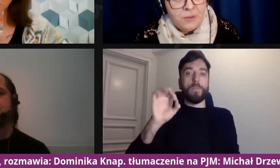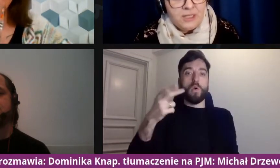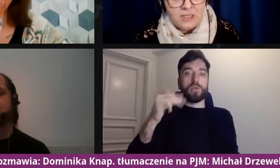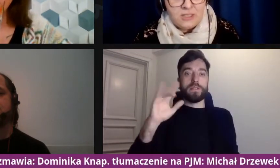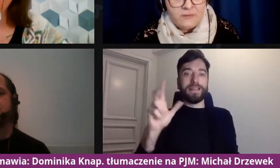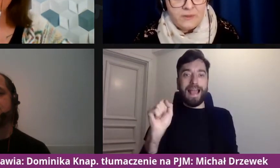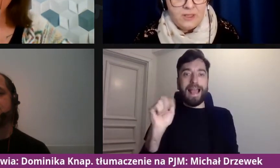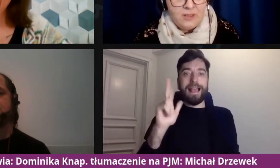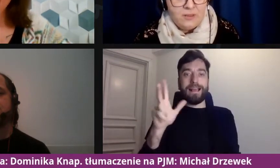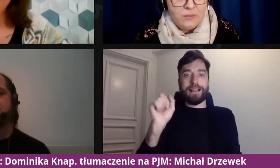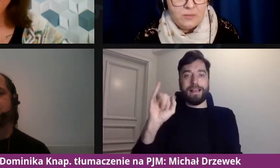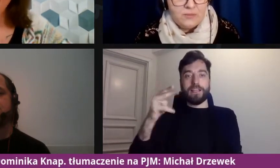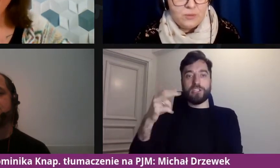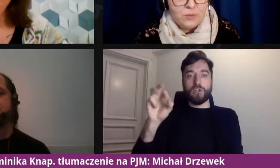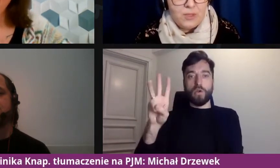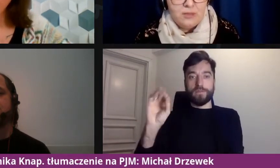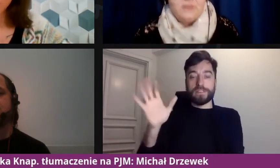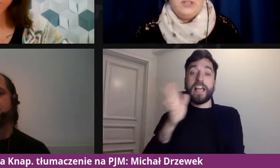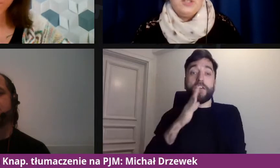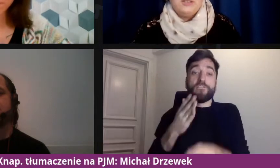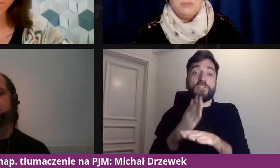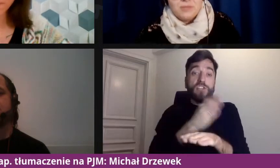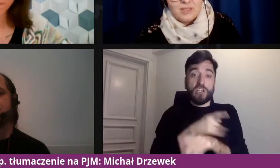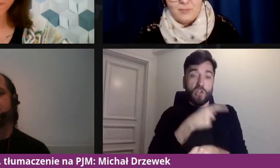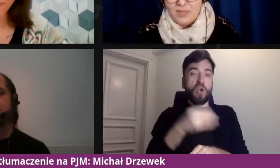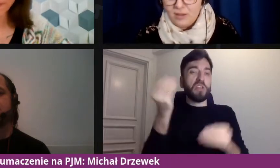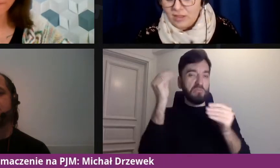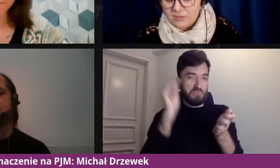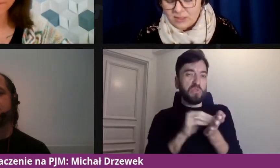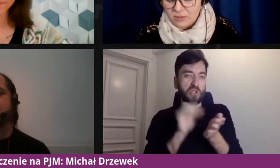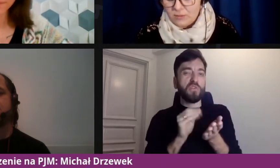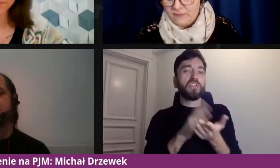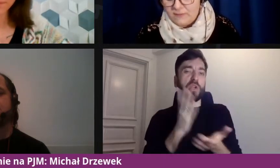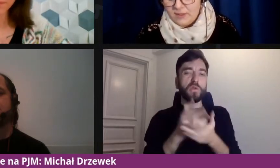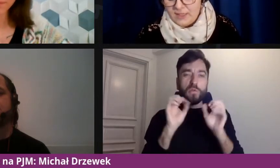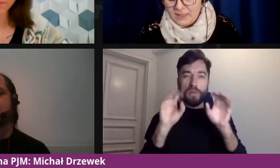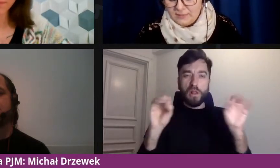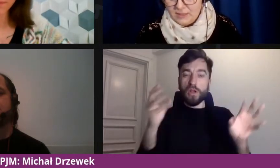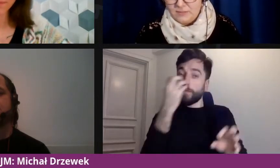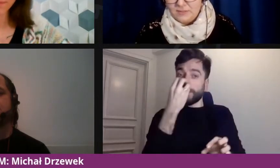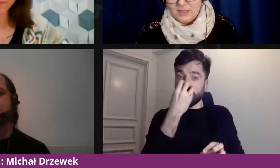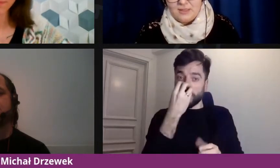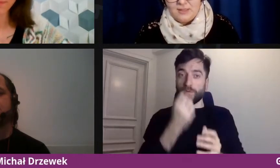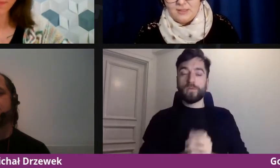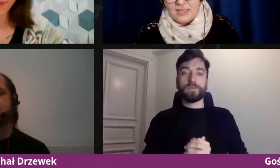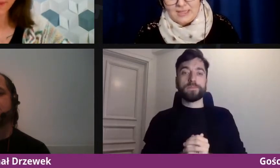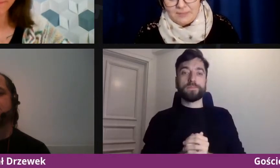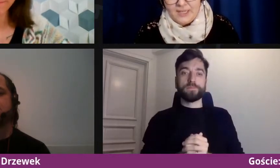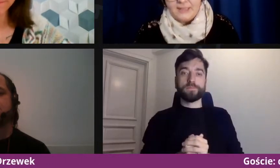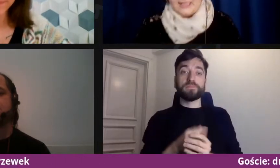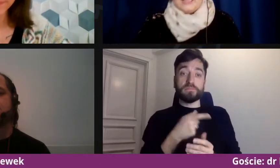która też była doświadczonym pedagogiem cyrku na tamtym etapie.